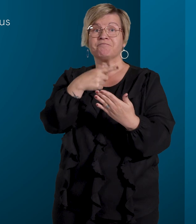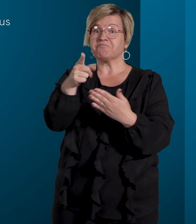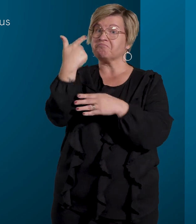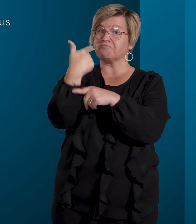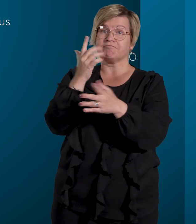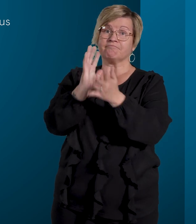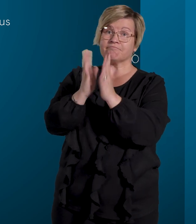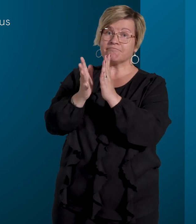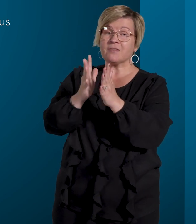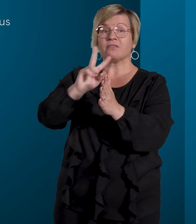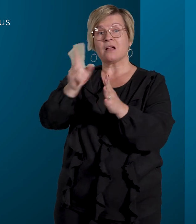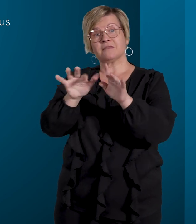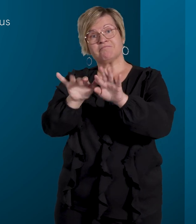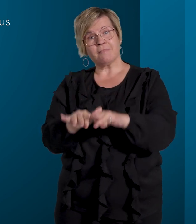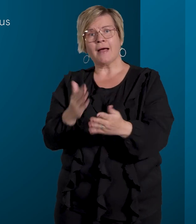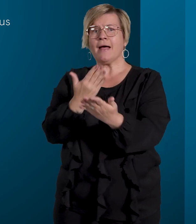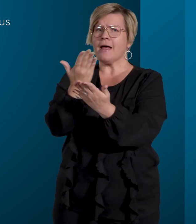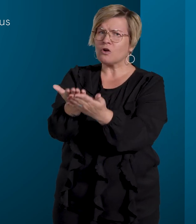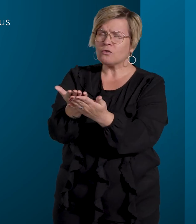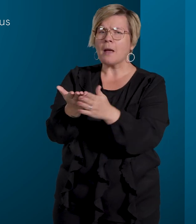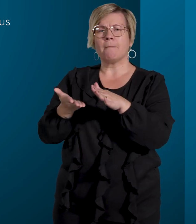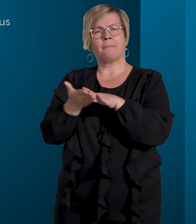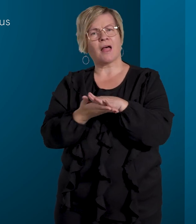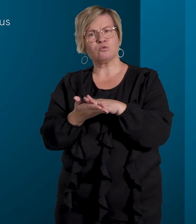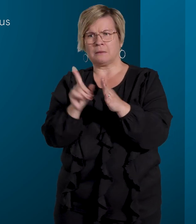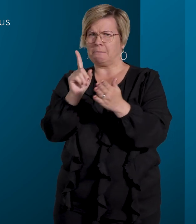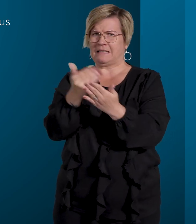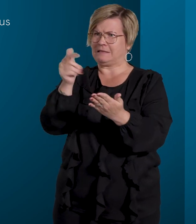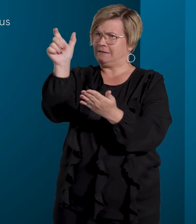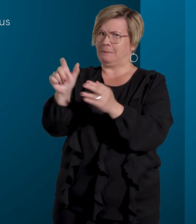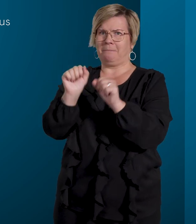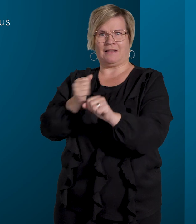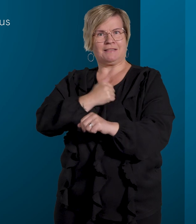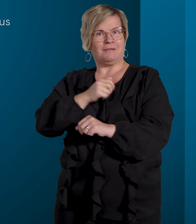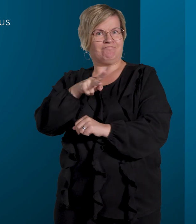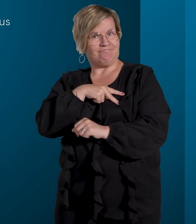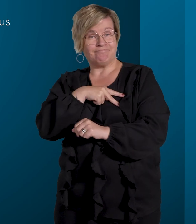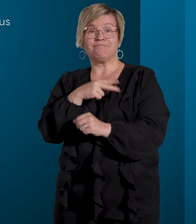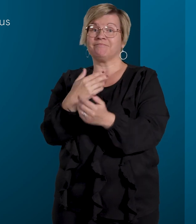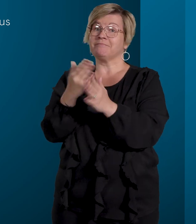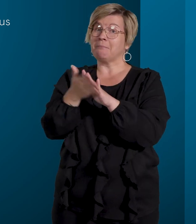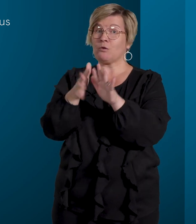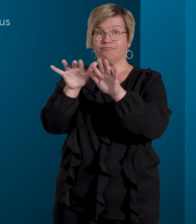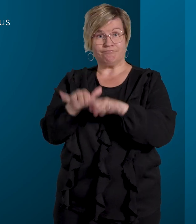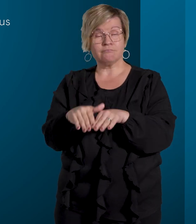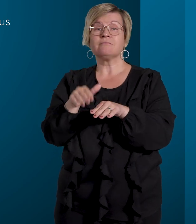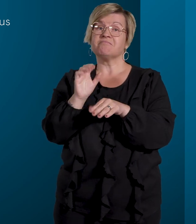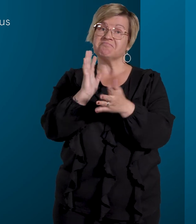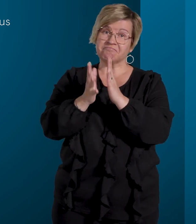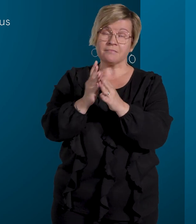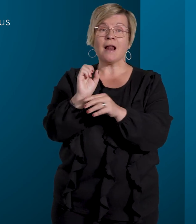Lähetä siis ehdotuksesi perusteluineen kirjoitetussa muodossa tai viitottuna -